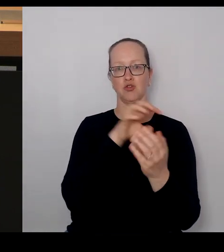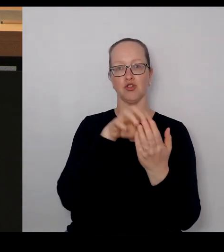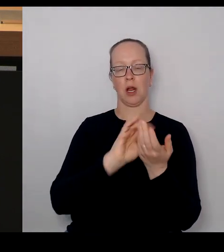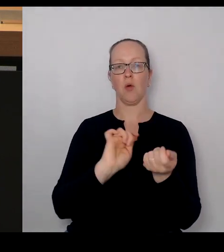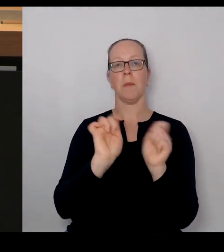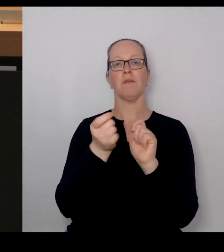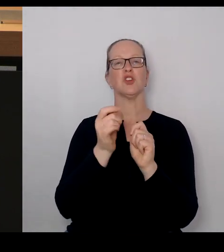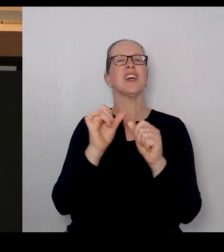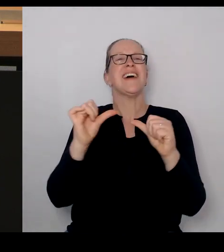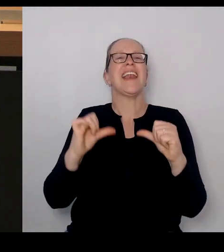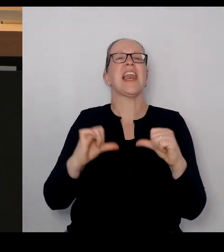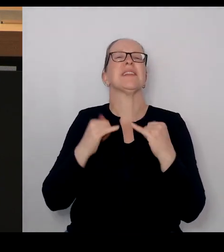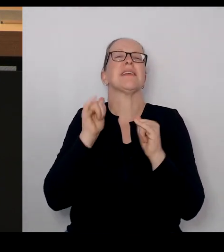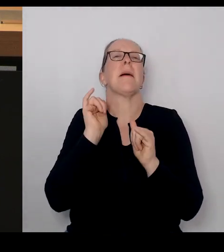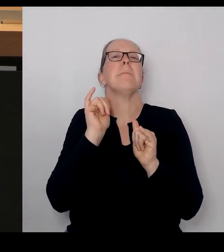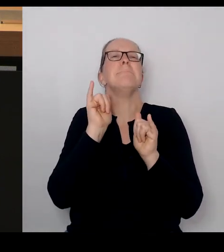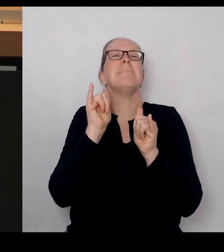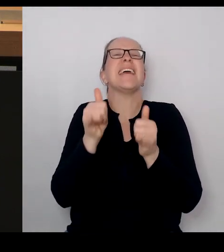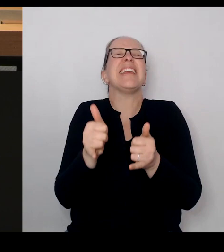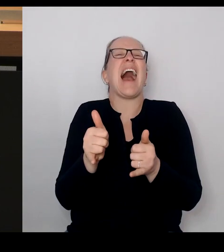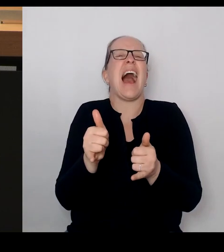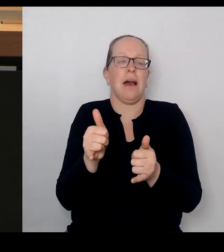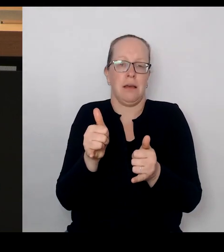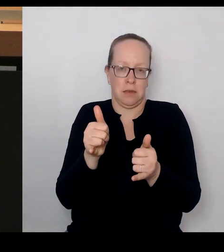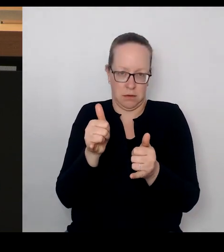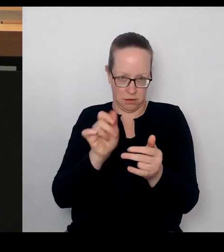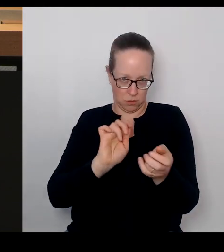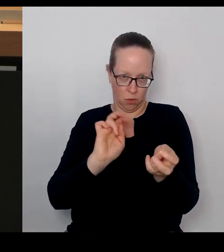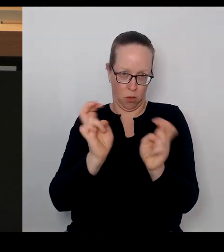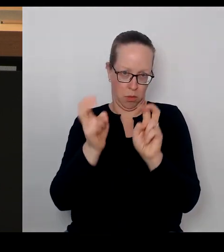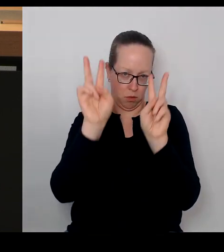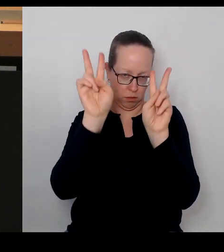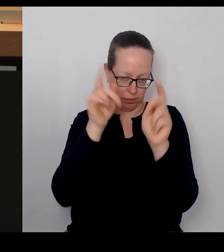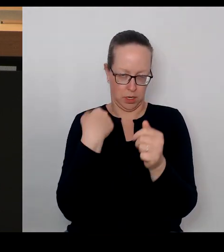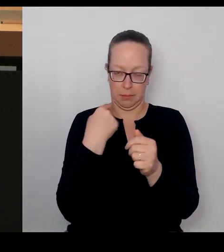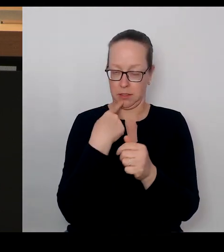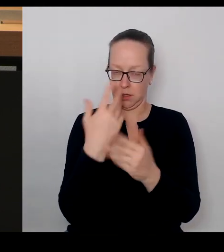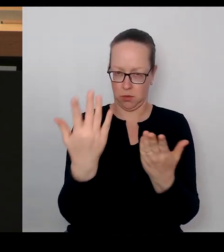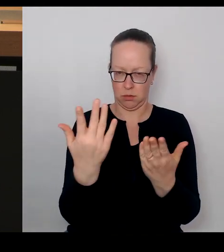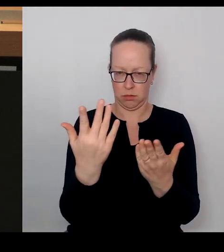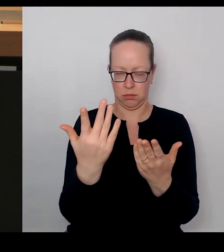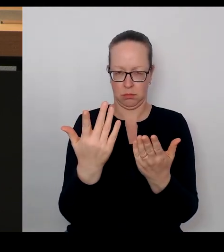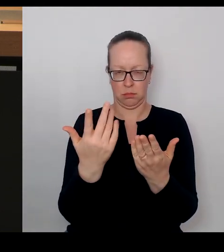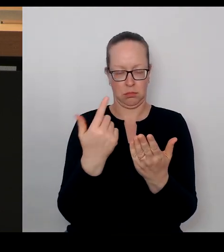Frage Was meinen Sie denn damit? Denn diese Themen sind ja hart.